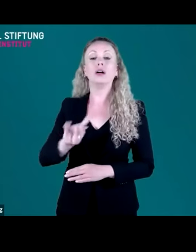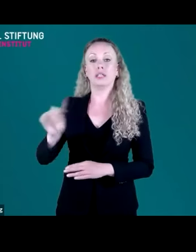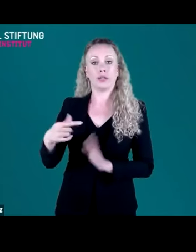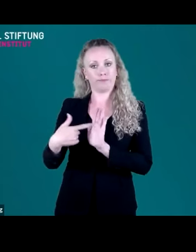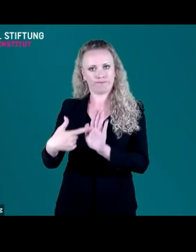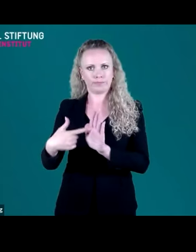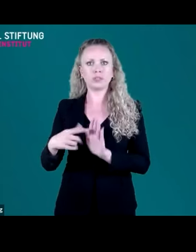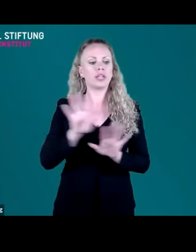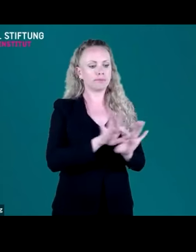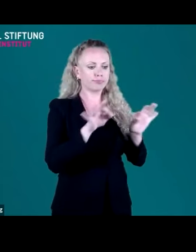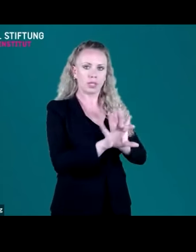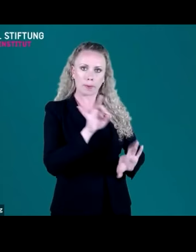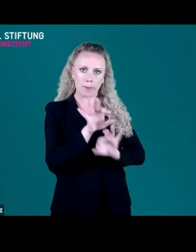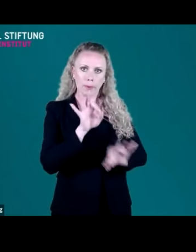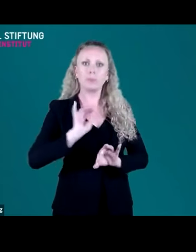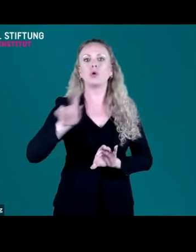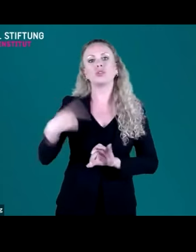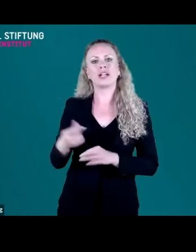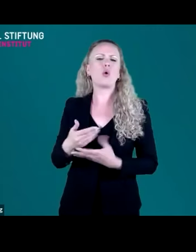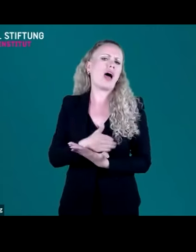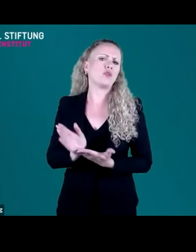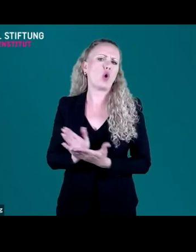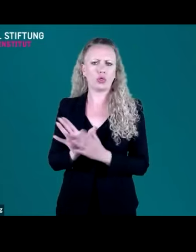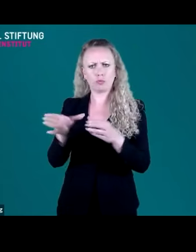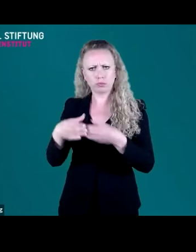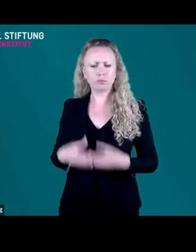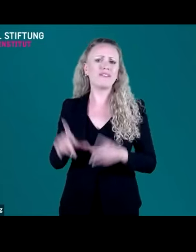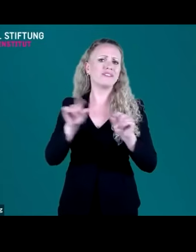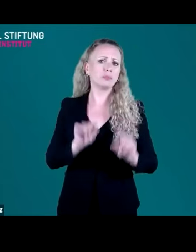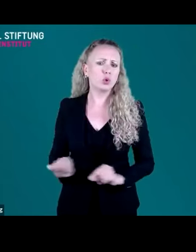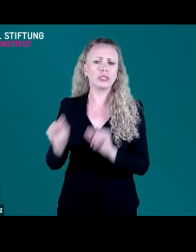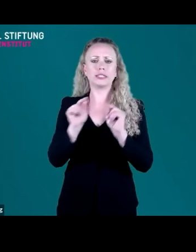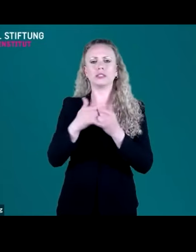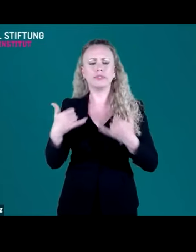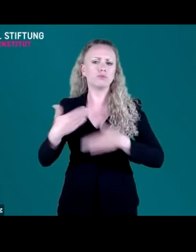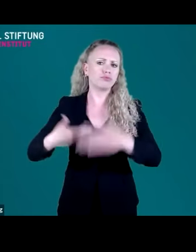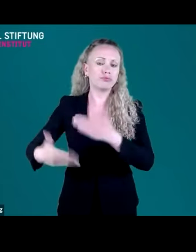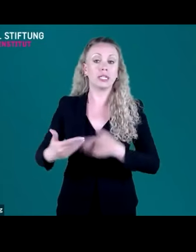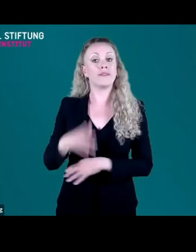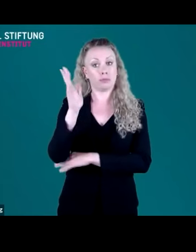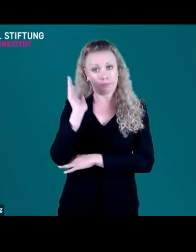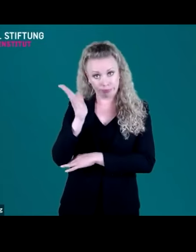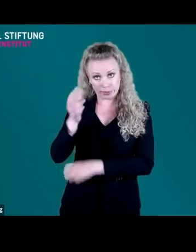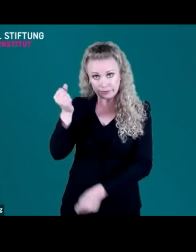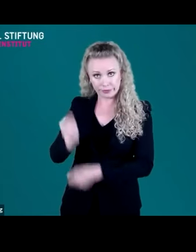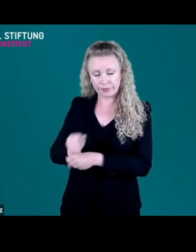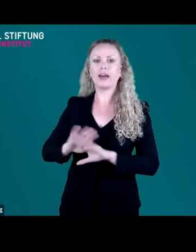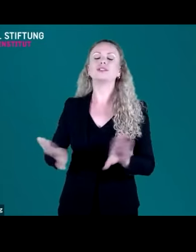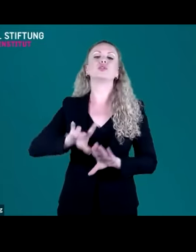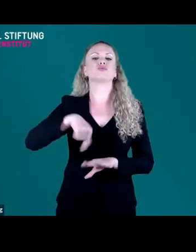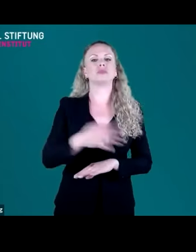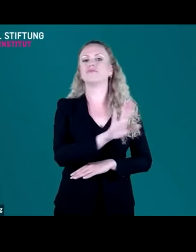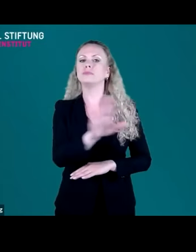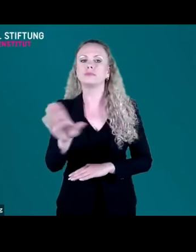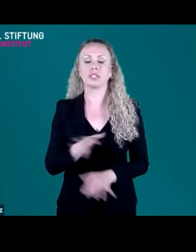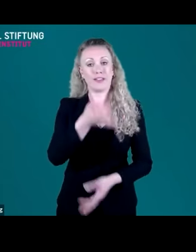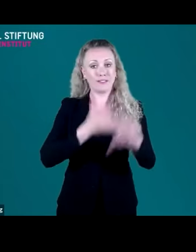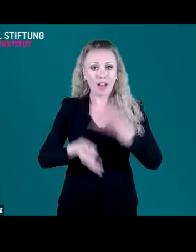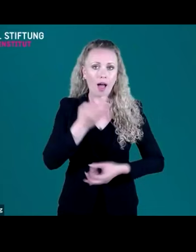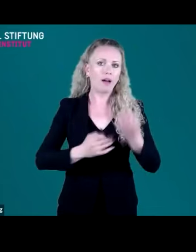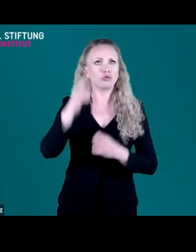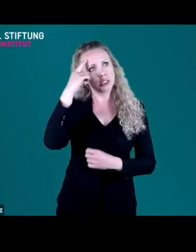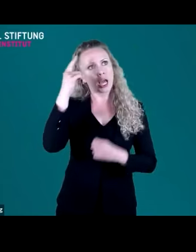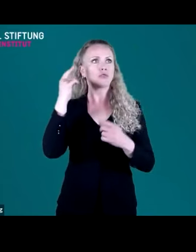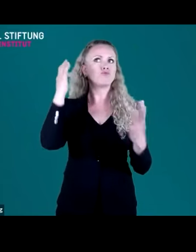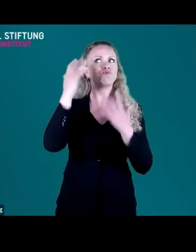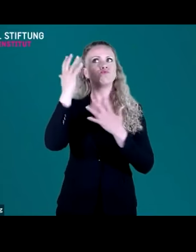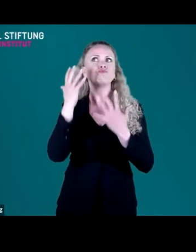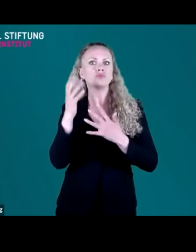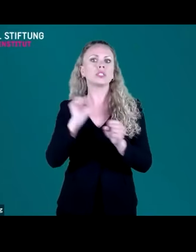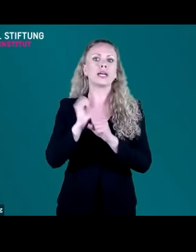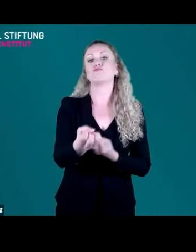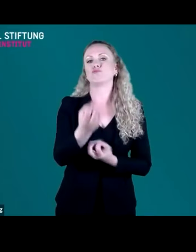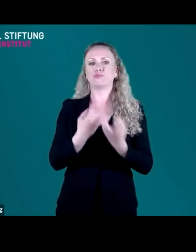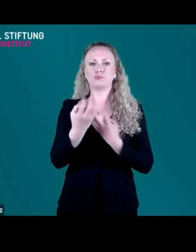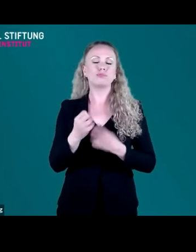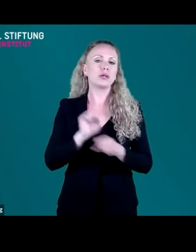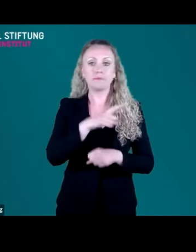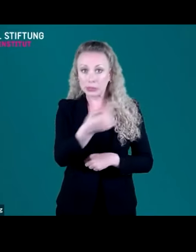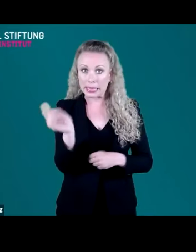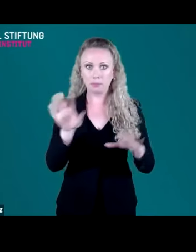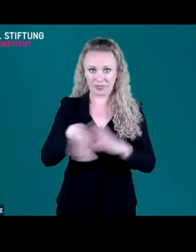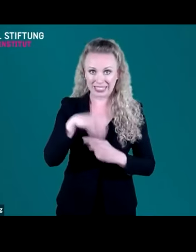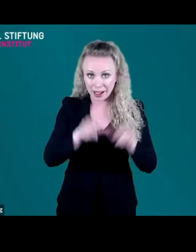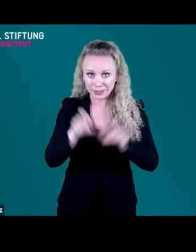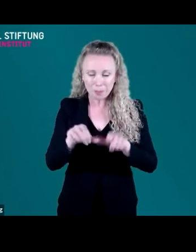In dem an den Vortrag anschließenden Gespräch gibt es die Möglichkeit, Fragen und Gedanken zu besprechen, die sie einbringen können als Teilnehmende, und zu diskutieren.